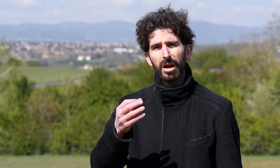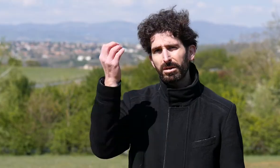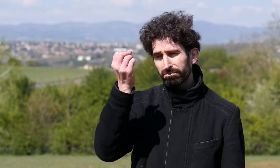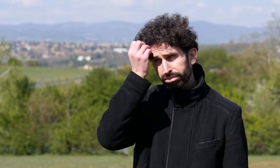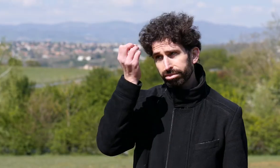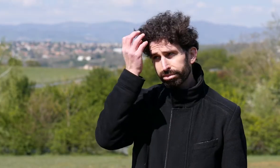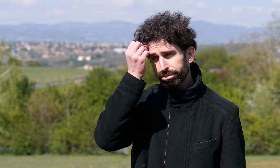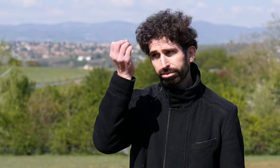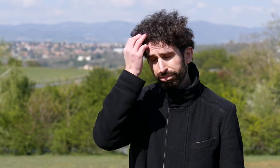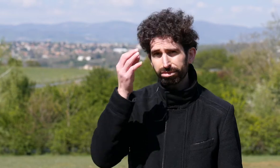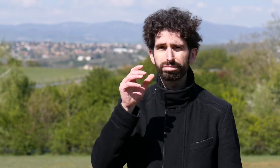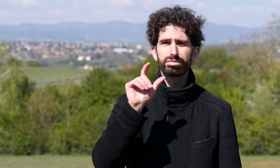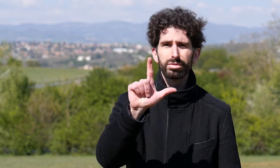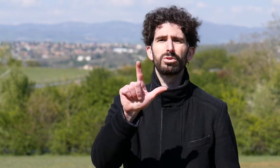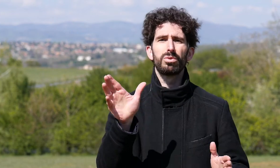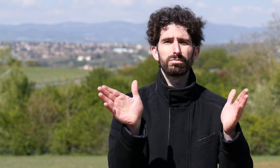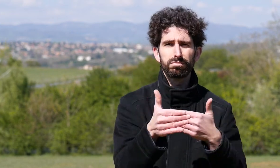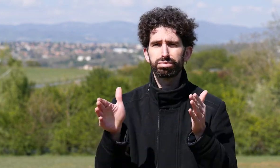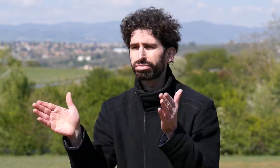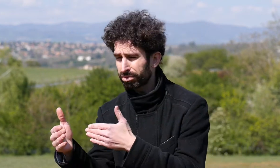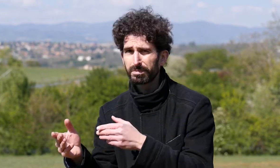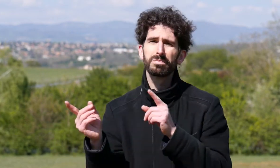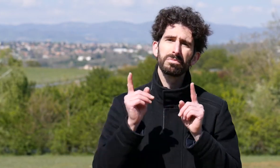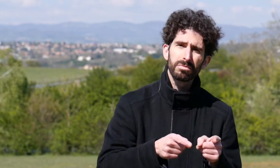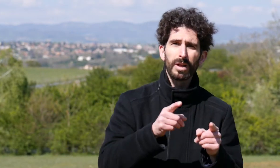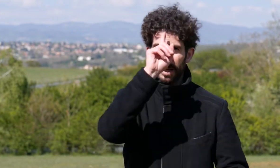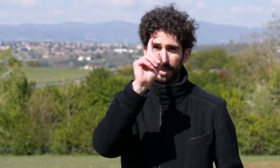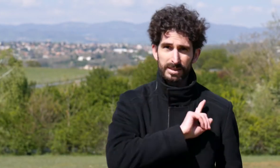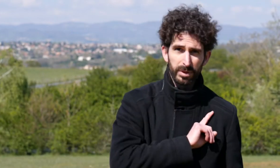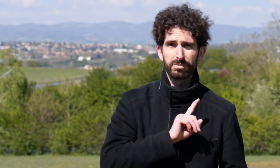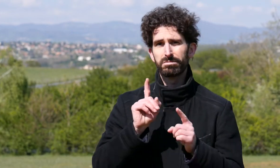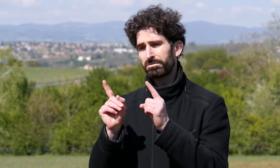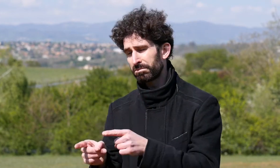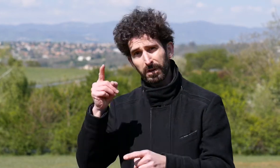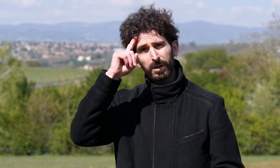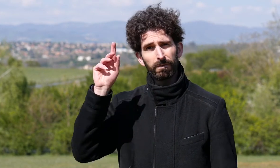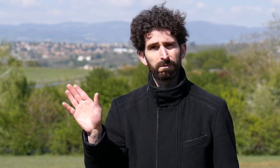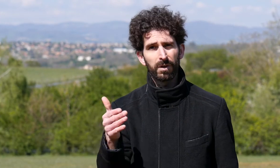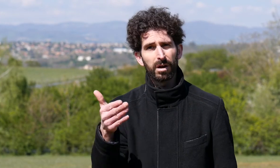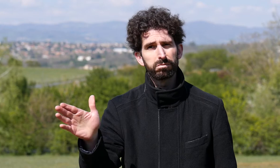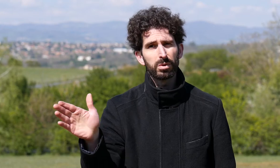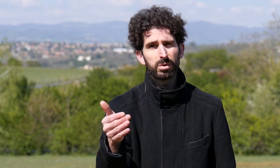Il y a deux types de parole intérieure : volontaire et vagabonde.